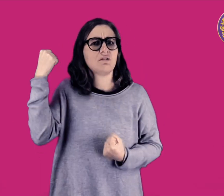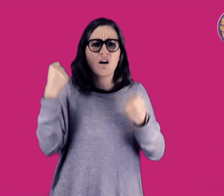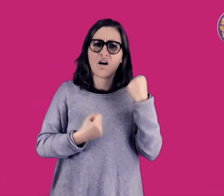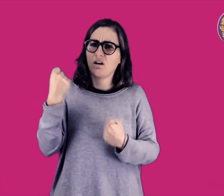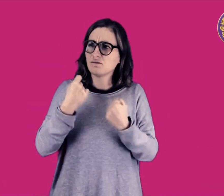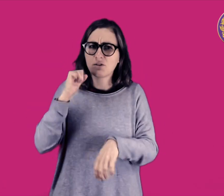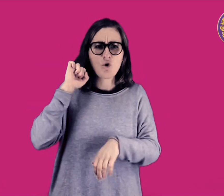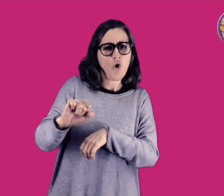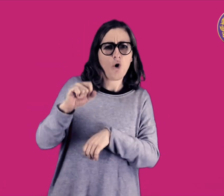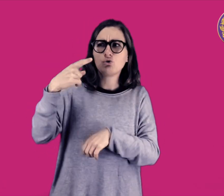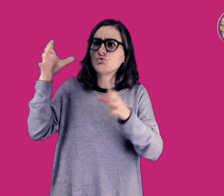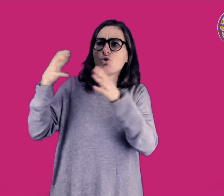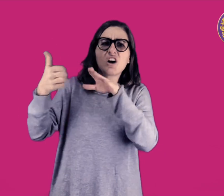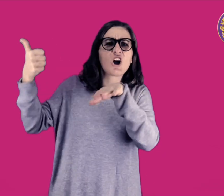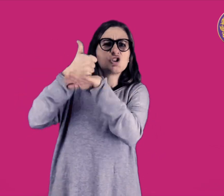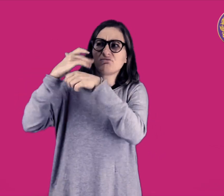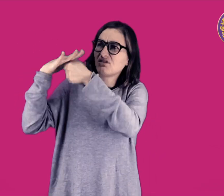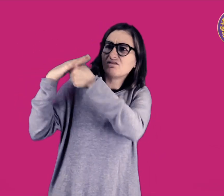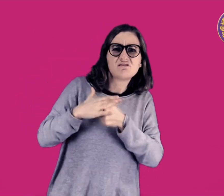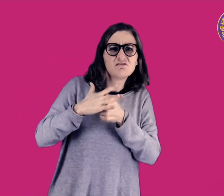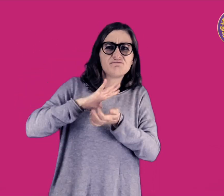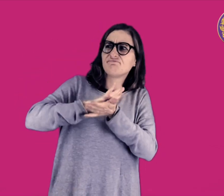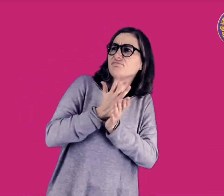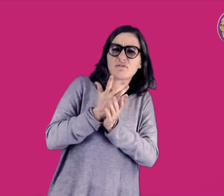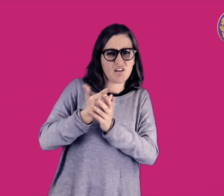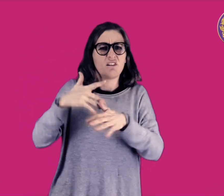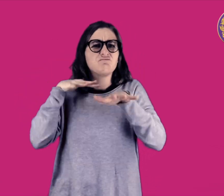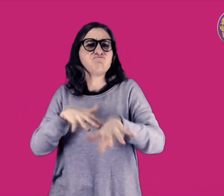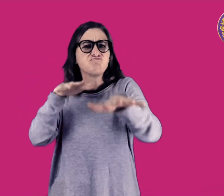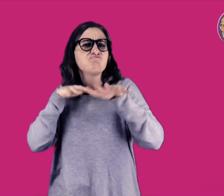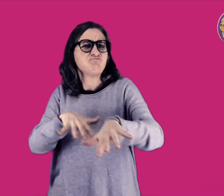nonostante la violenta repressione del regime,